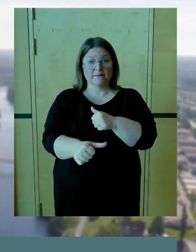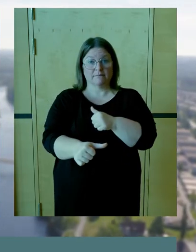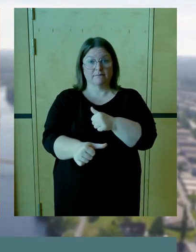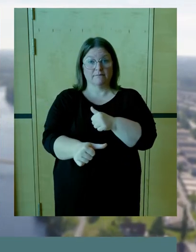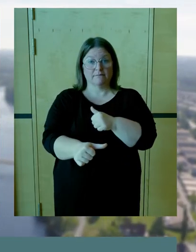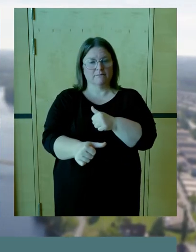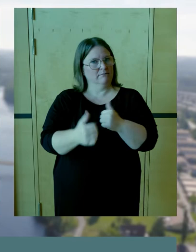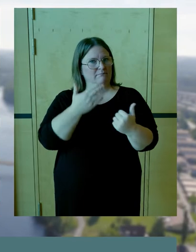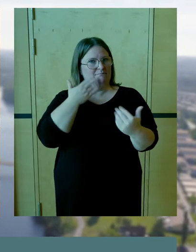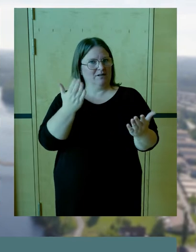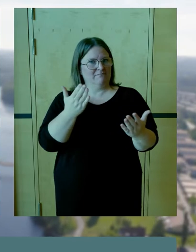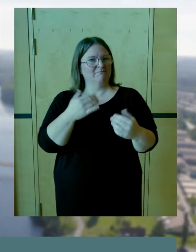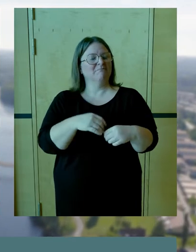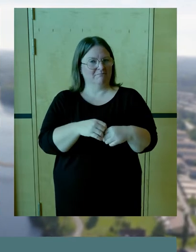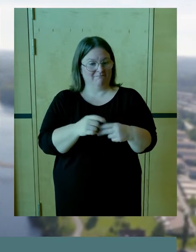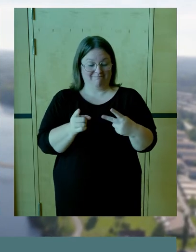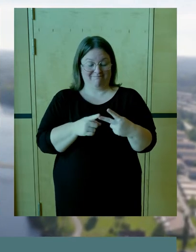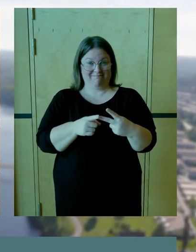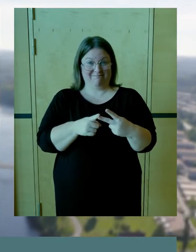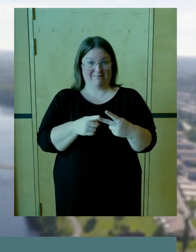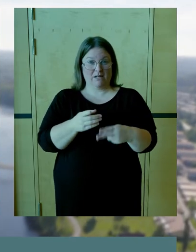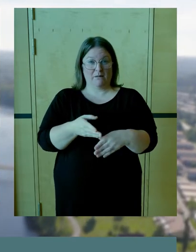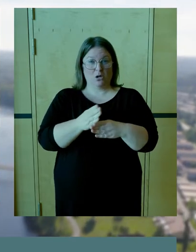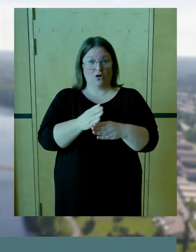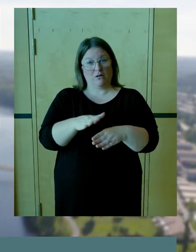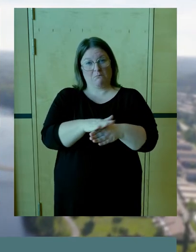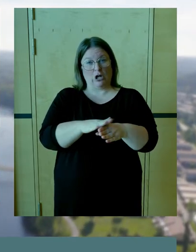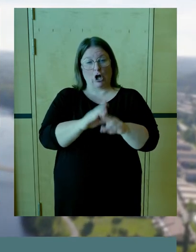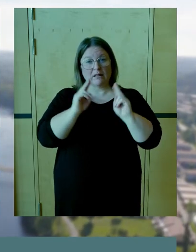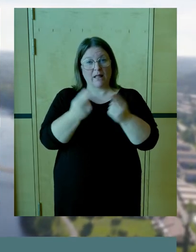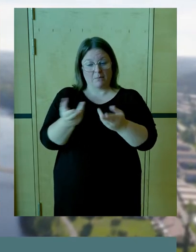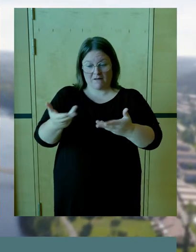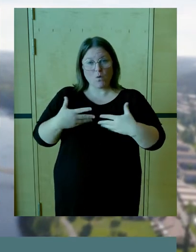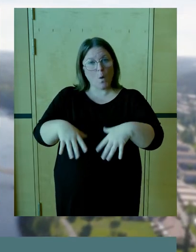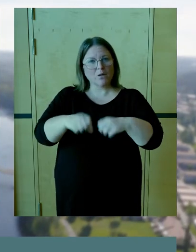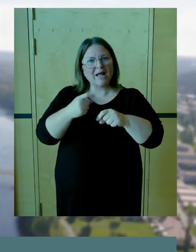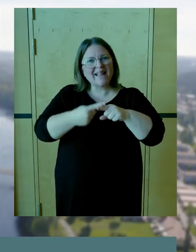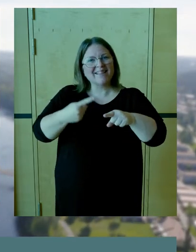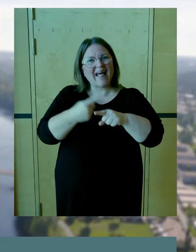Det ligger en del till dem att de kommer att använda företagets uppdatera detaljplanen för den närliggande Markaryd